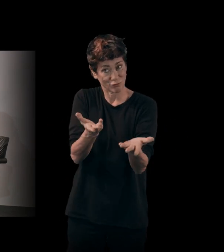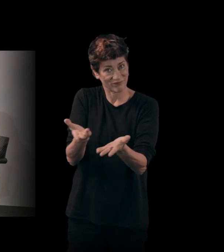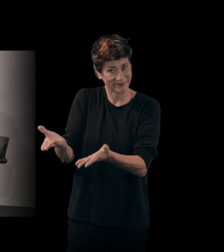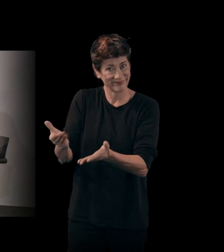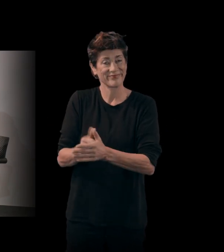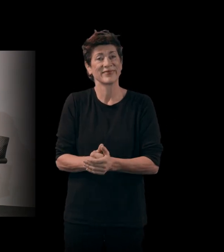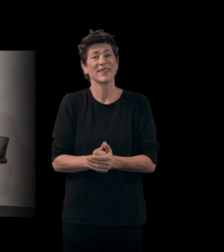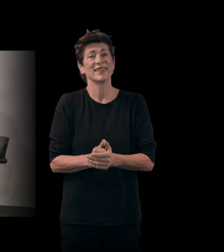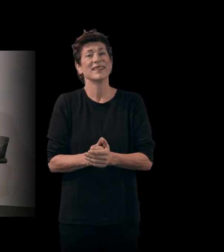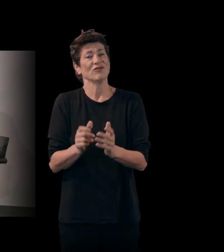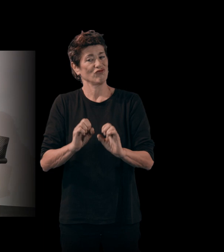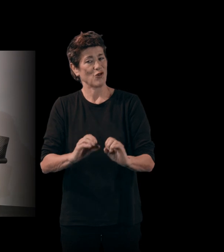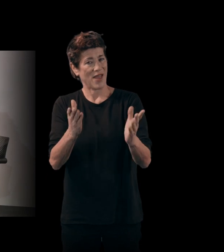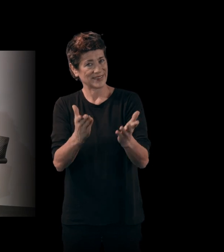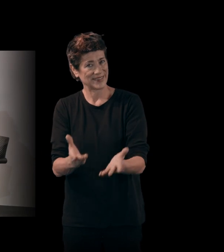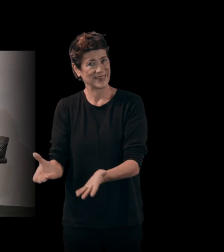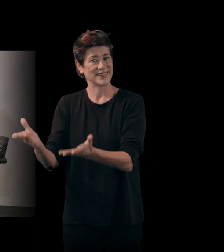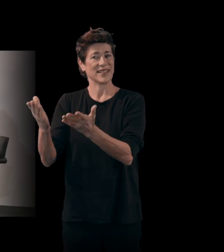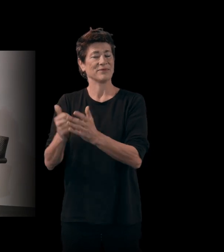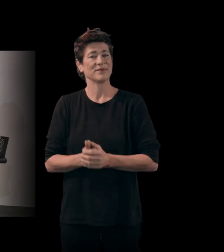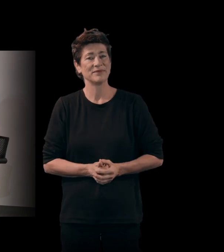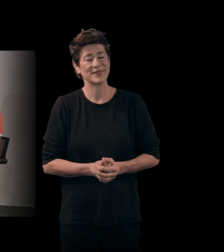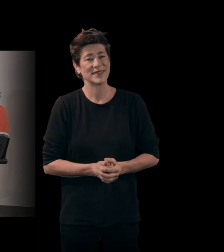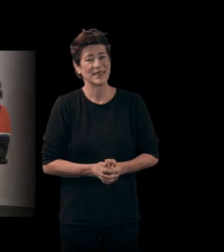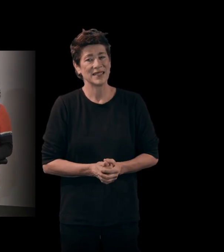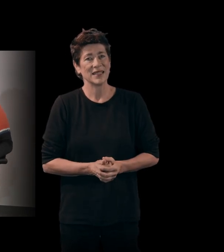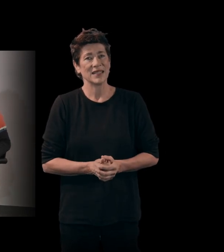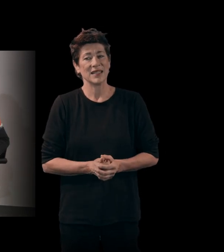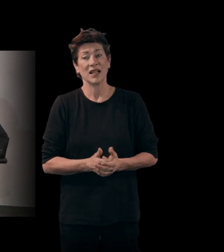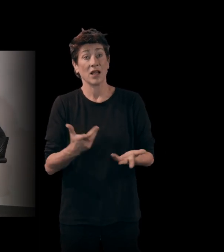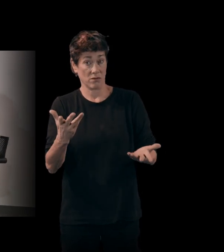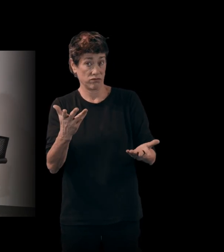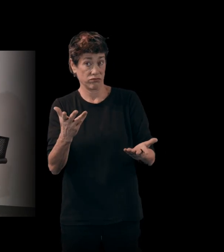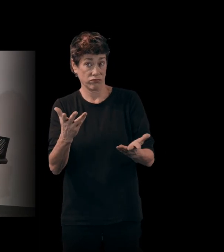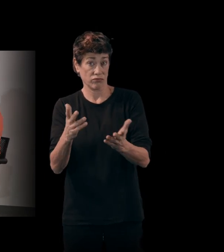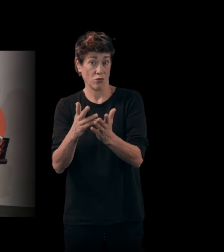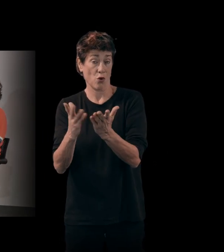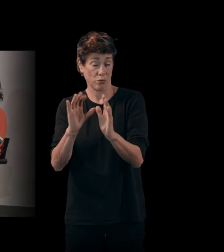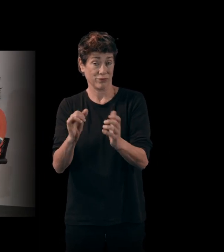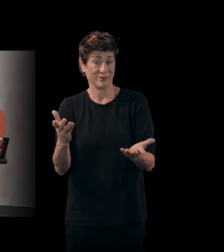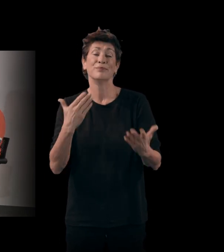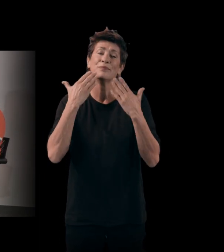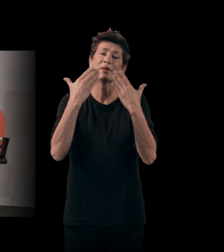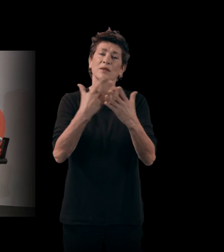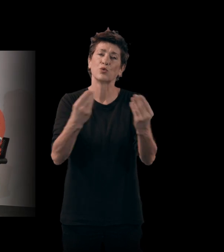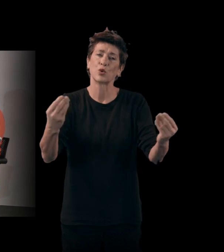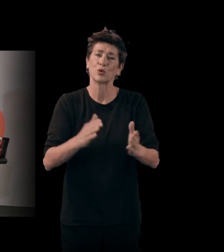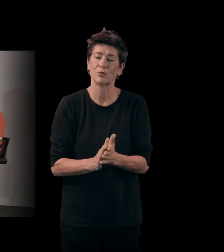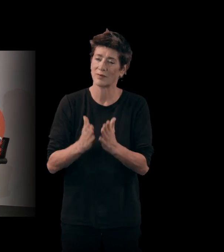Je le laisse entre vos mains. Emparez-vous du livre et de l’auteur. Merci beaucoup de ce livre et de vos réponses.